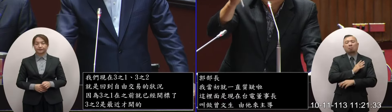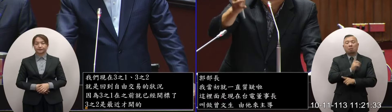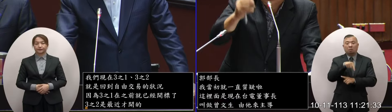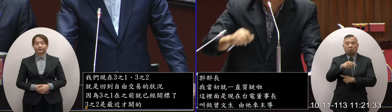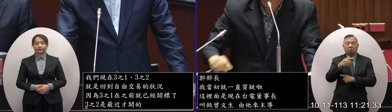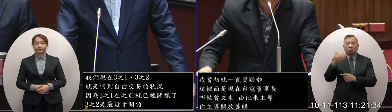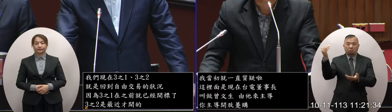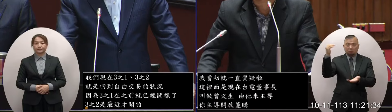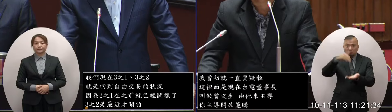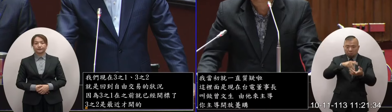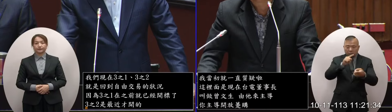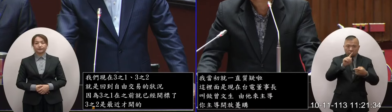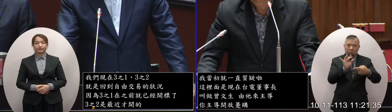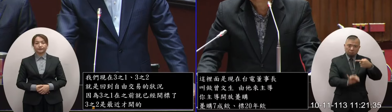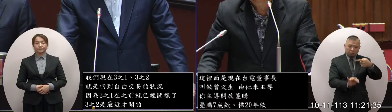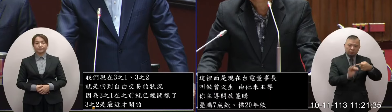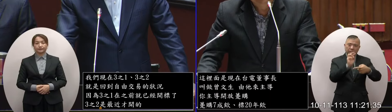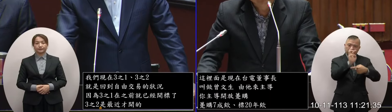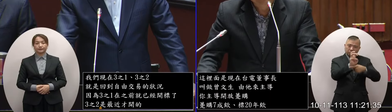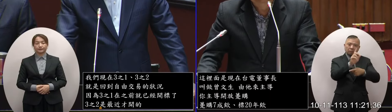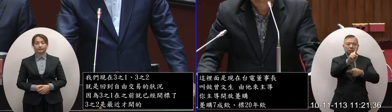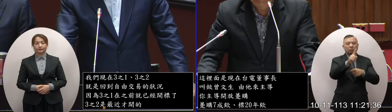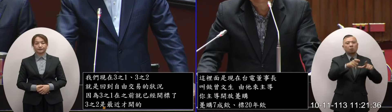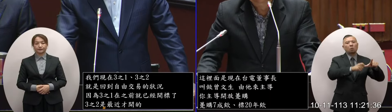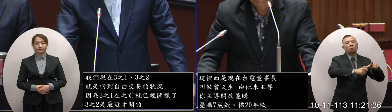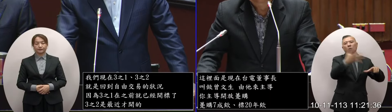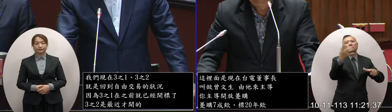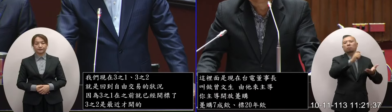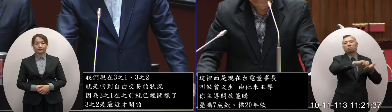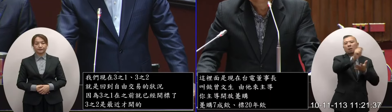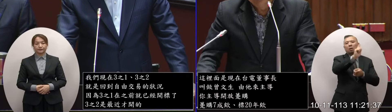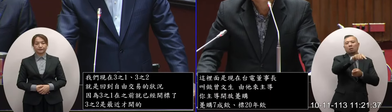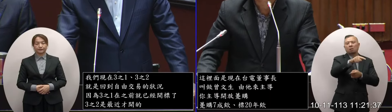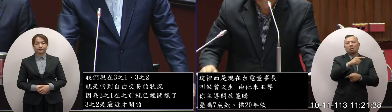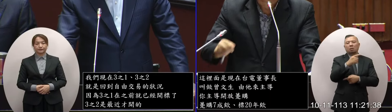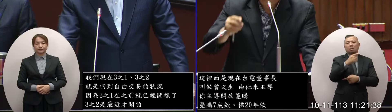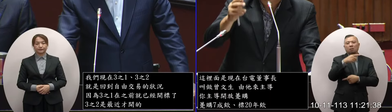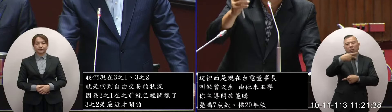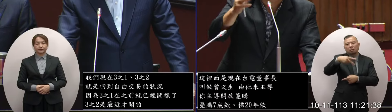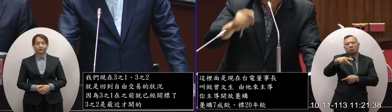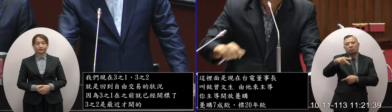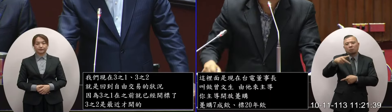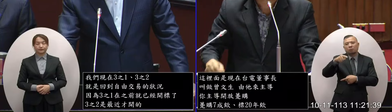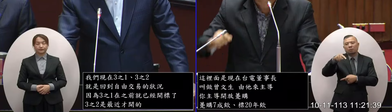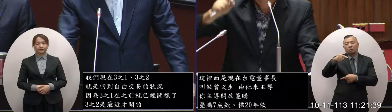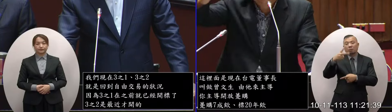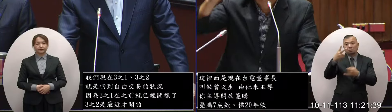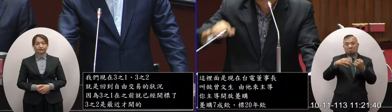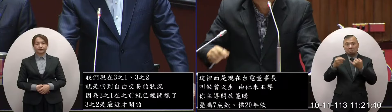三成公開招標 兩塊兩毛二 但是啊 你準購價錢那麼高